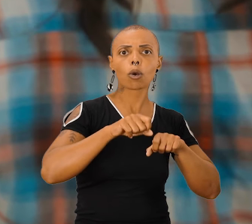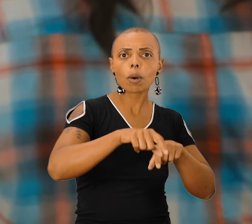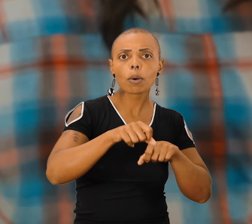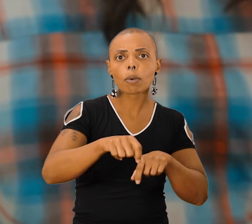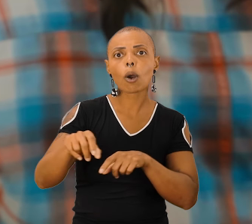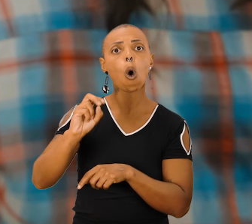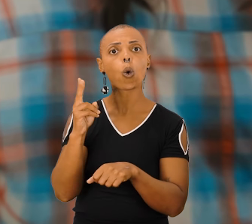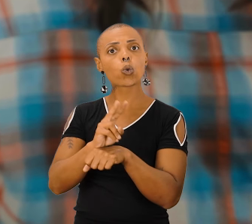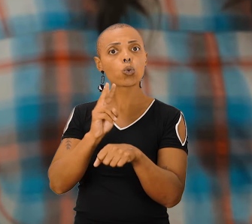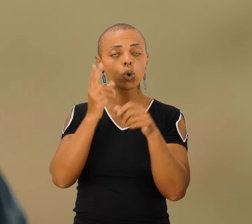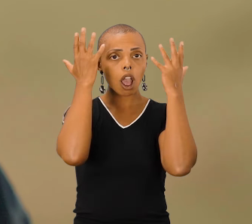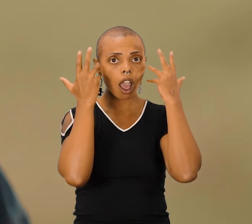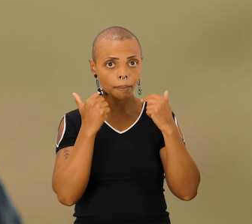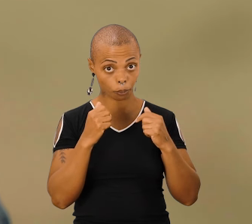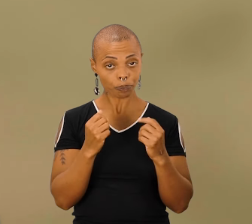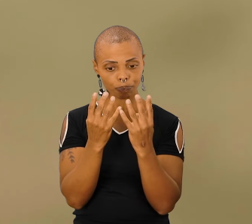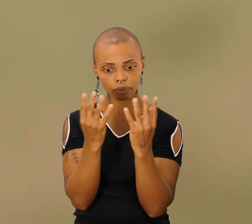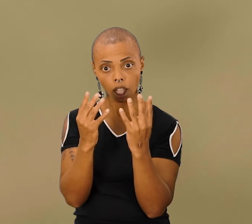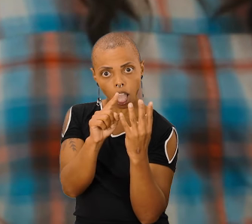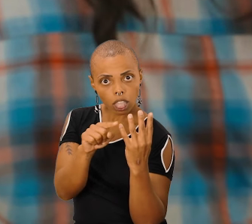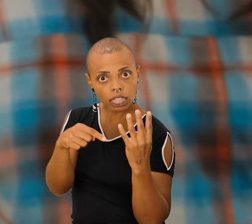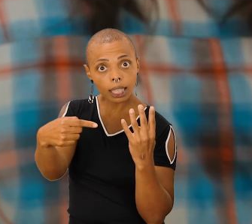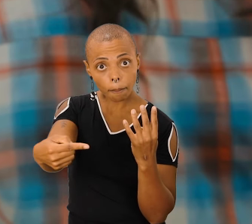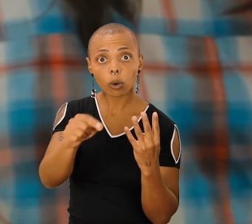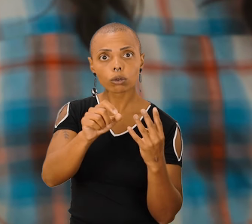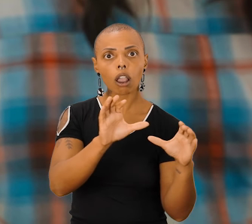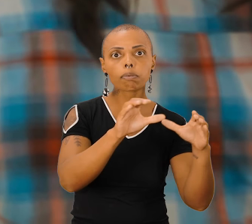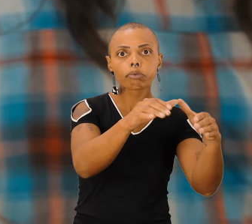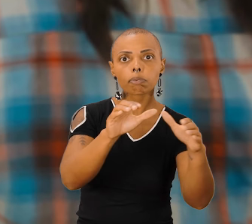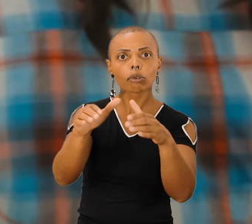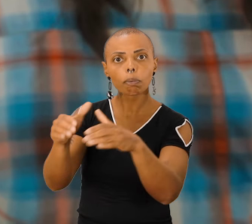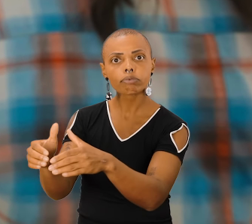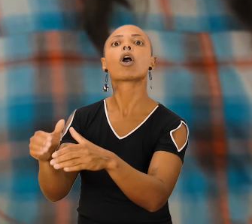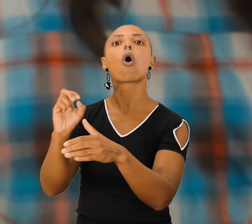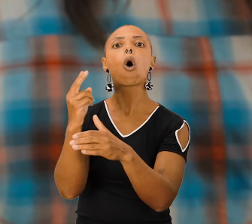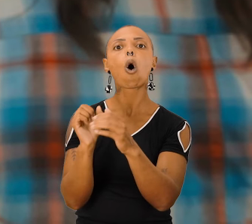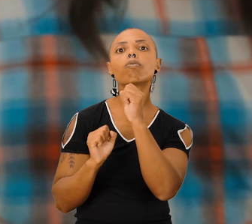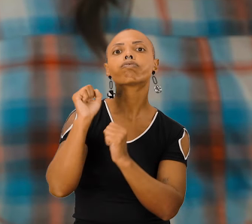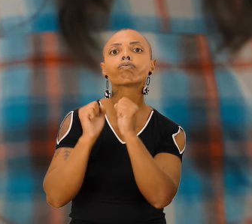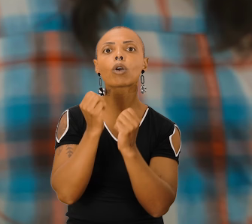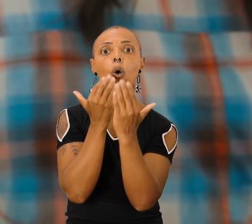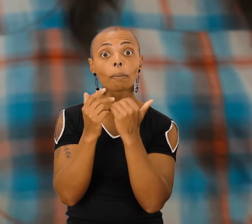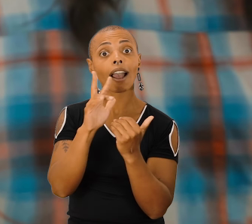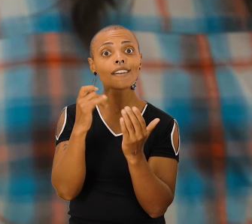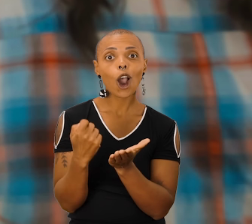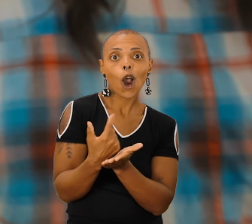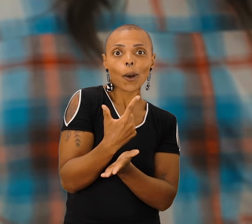E o que está depois da porteira são as cooperativas ou indústria de alimentos, que vão comprar os produtos produzidos na fazenda.